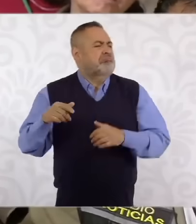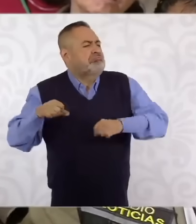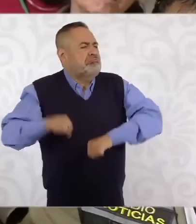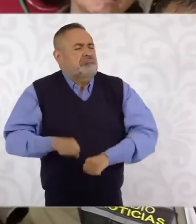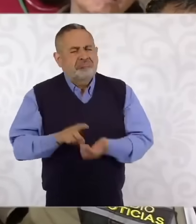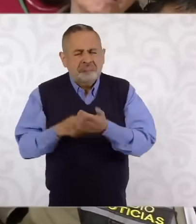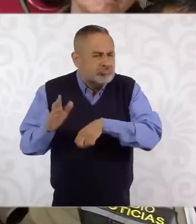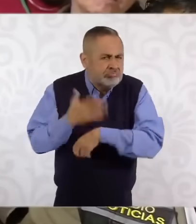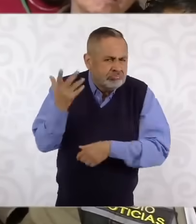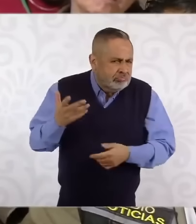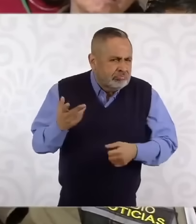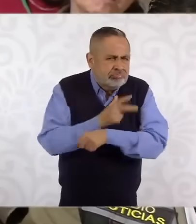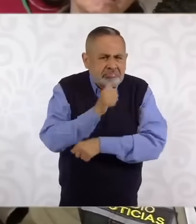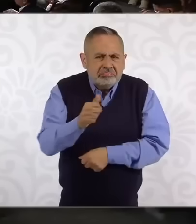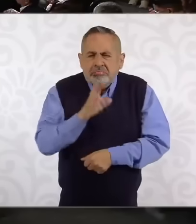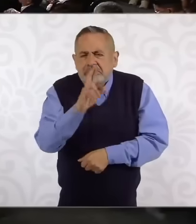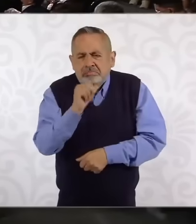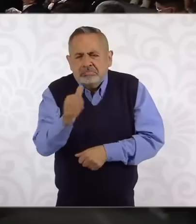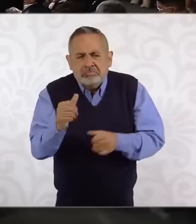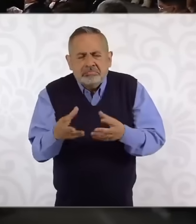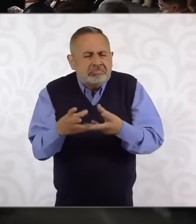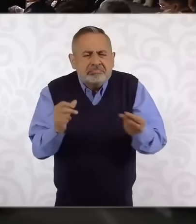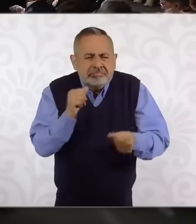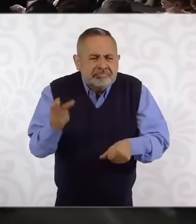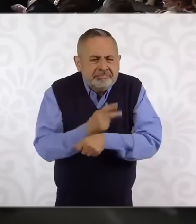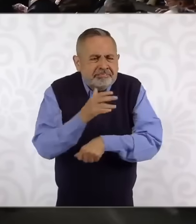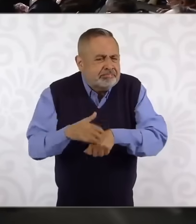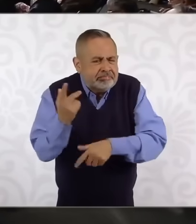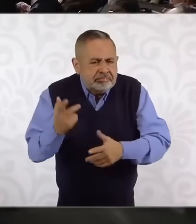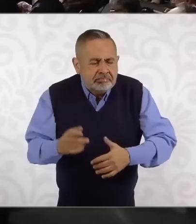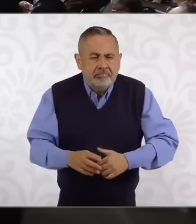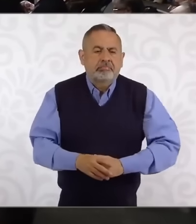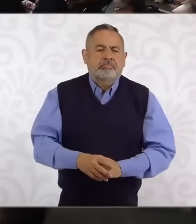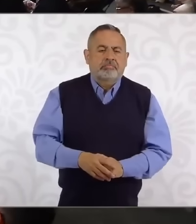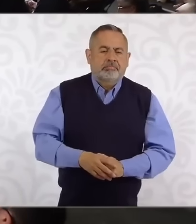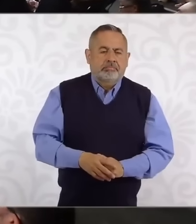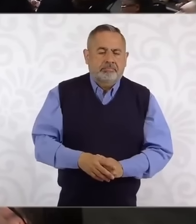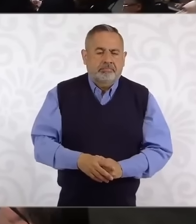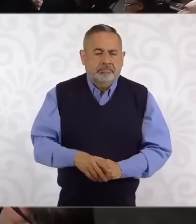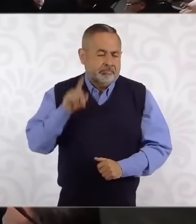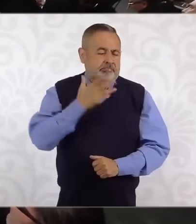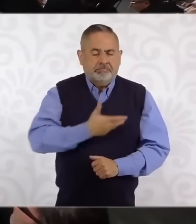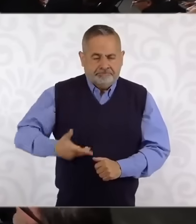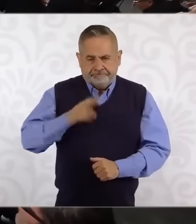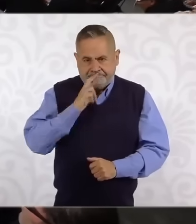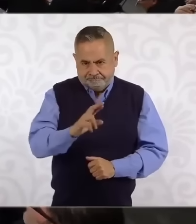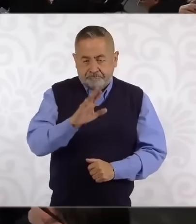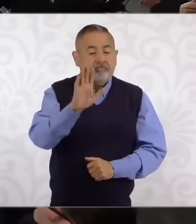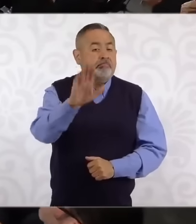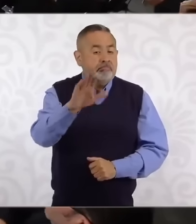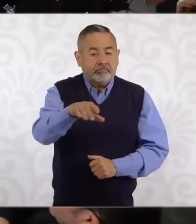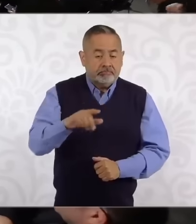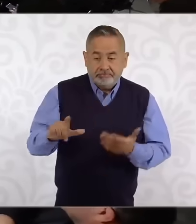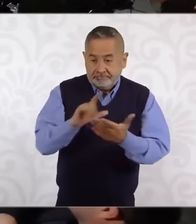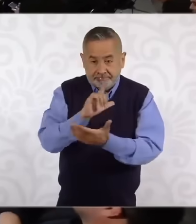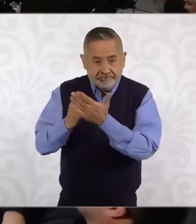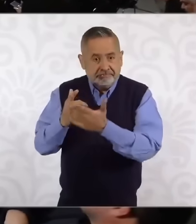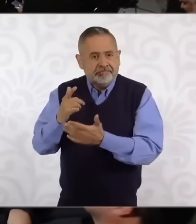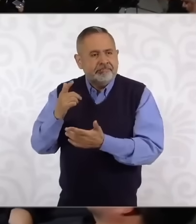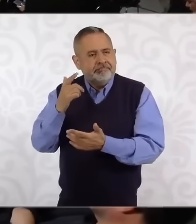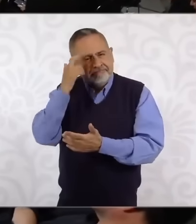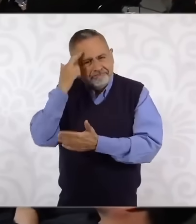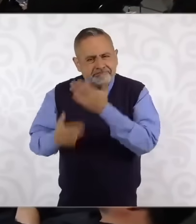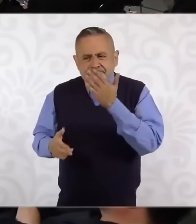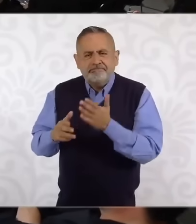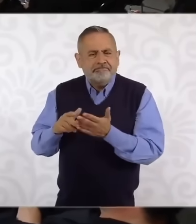por qué no se resuelven la cuando hay delitos que tienen que ver con el fuero común,